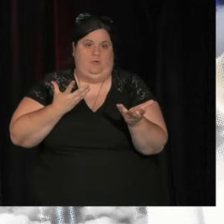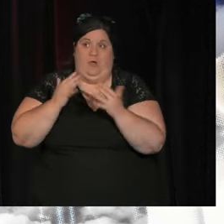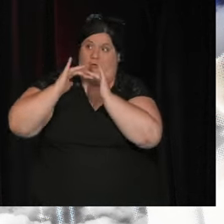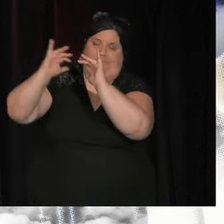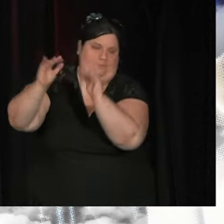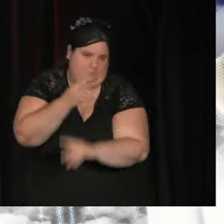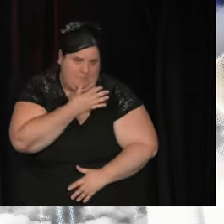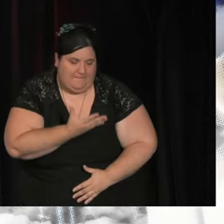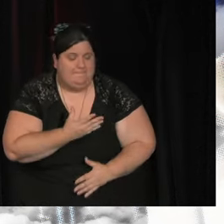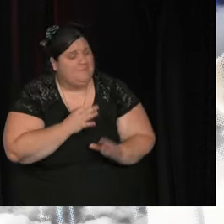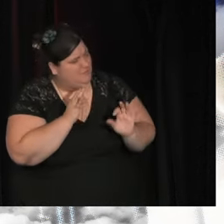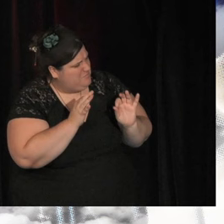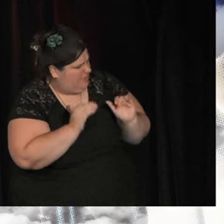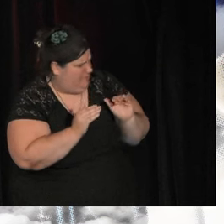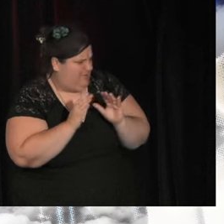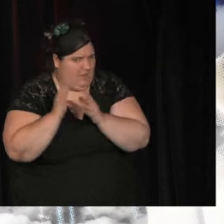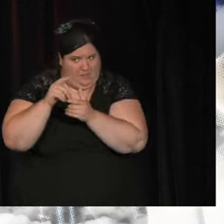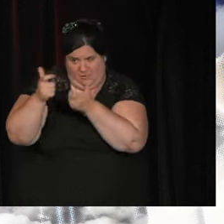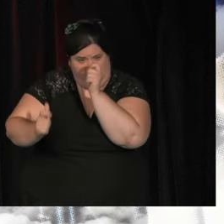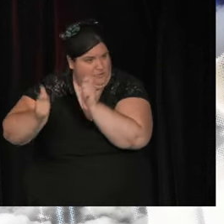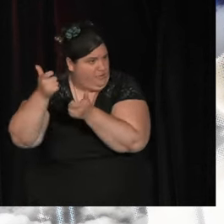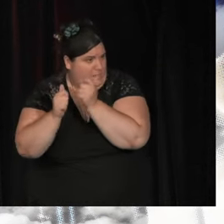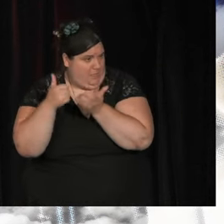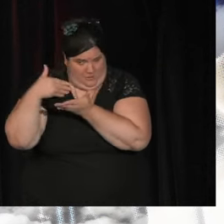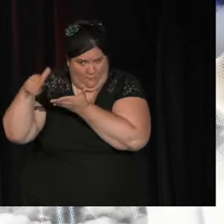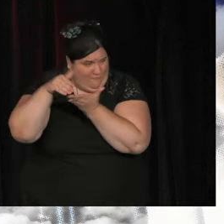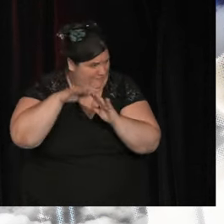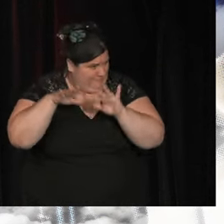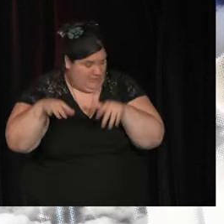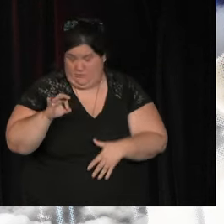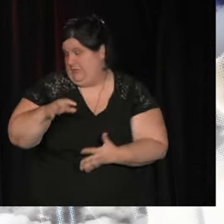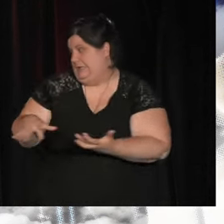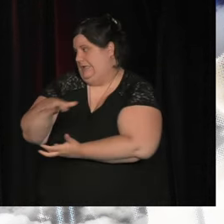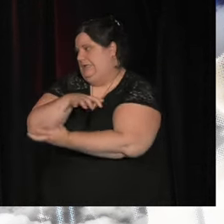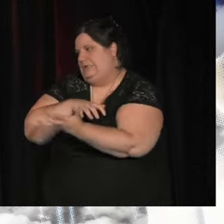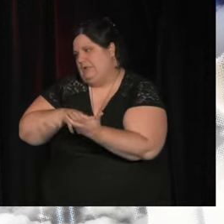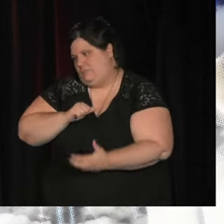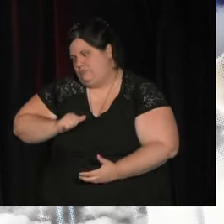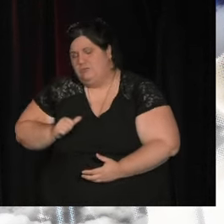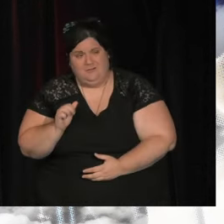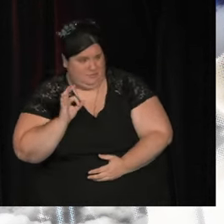il y a beaucoup de renvois, de licenciements dans l'industrie du jeu vidéo. La crise. Chez des gens qui ne se pètent absolument pas la gueule.